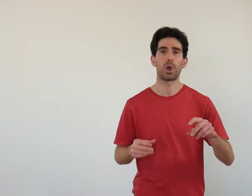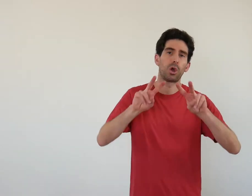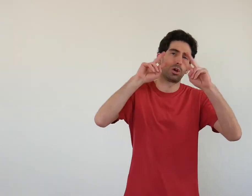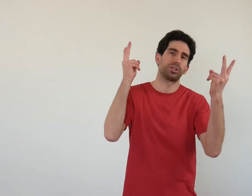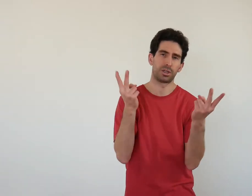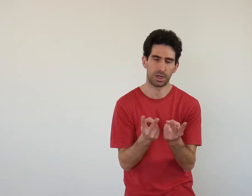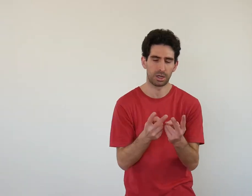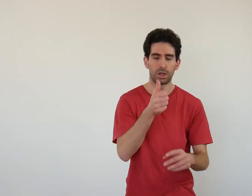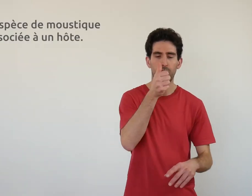En général...